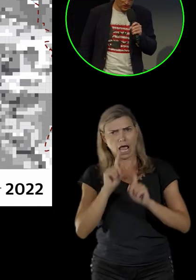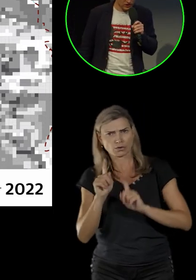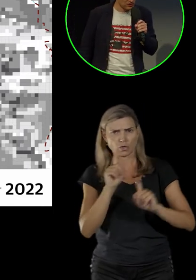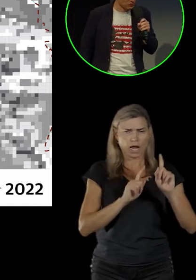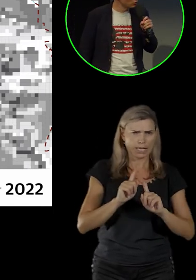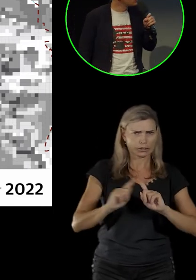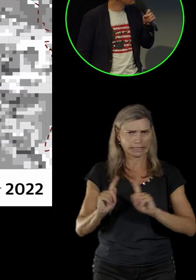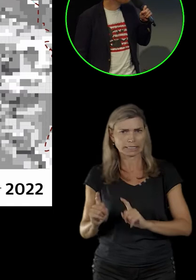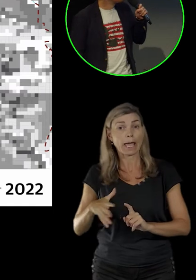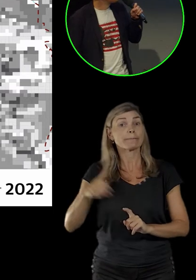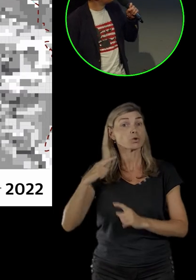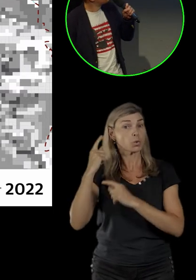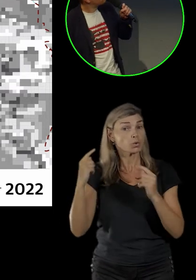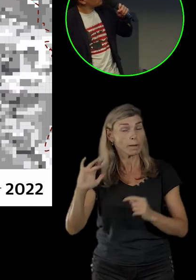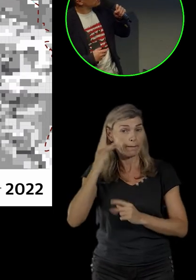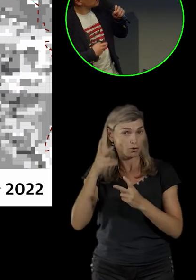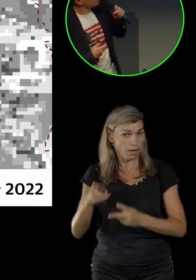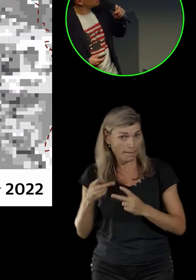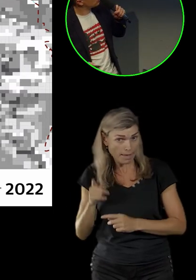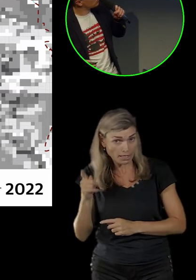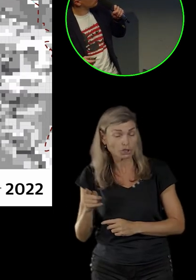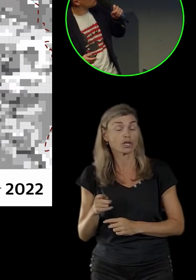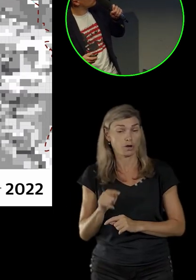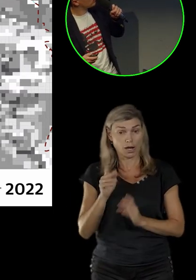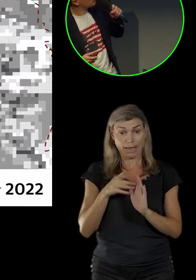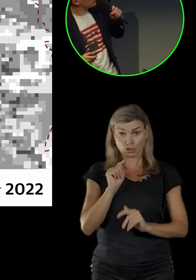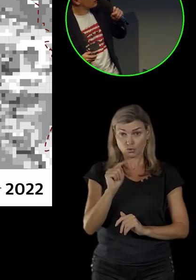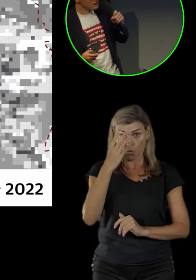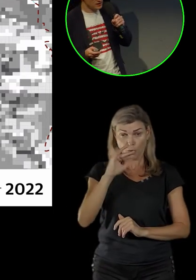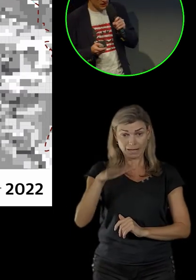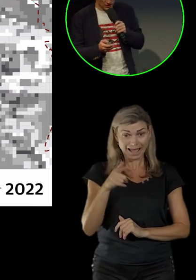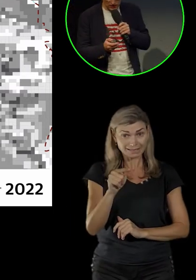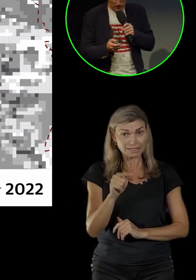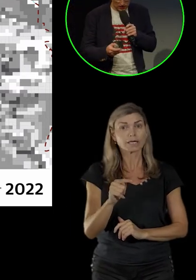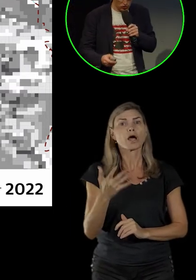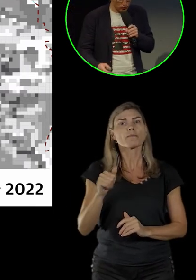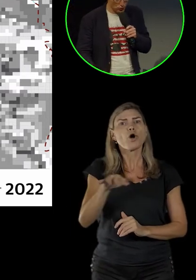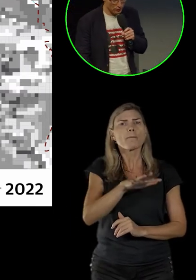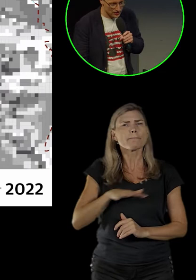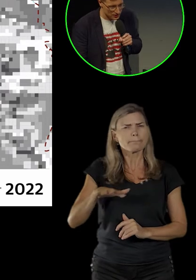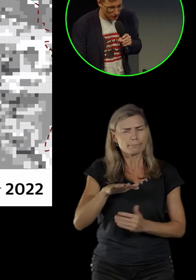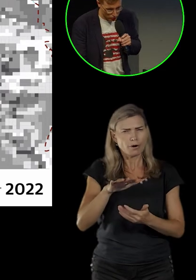a s Ministerstvem kultury. Pro představu toto jsou všechny plochy, které se změnily na základě vstupu Ministerstva kultury.